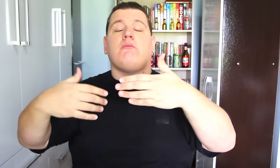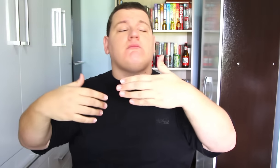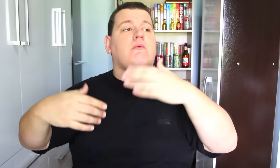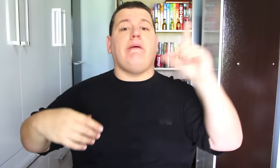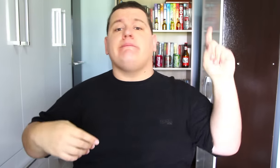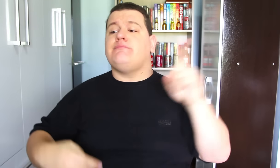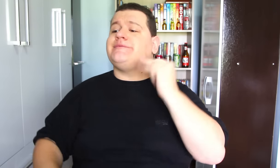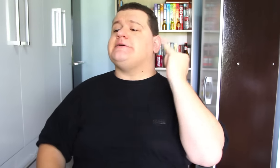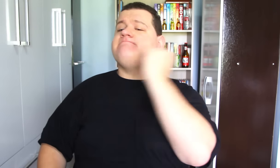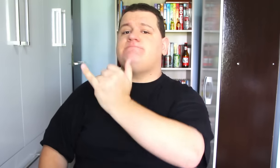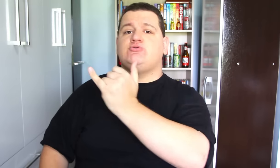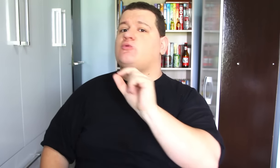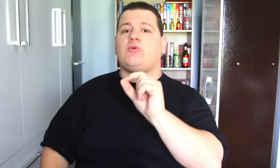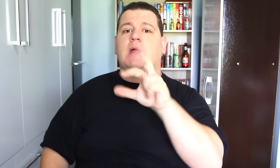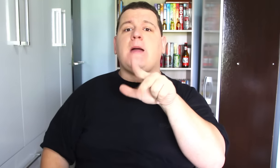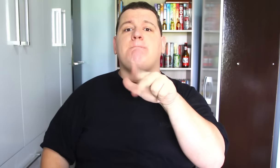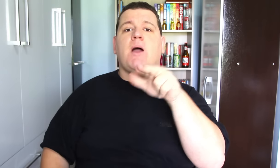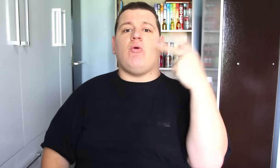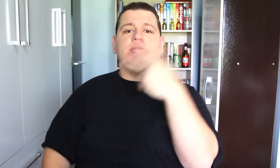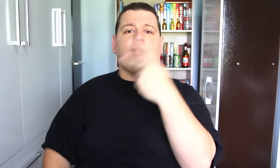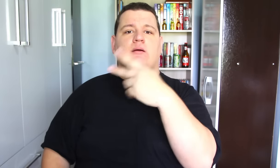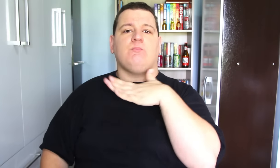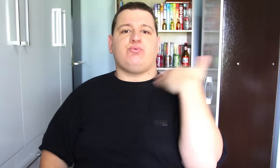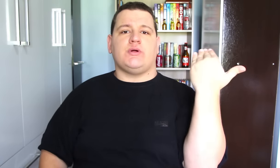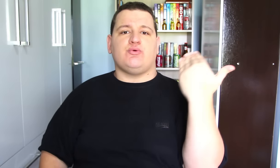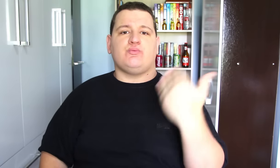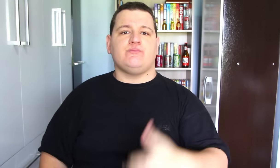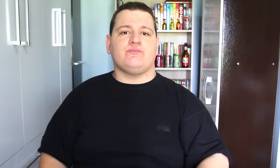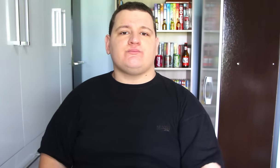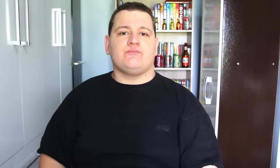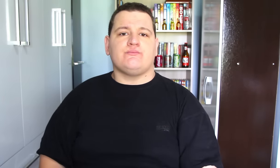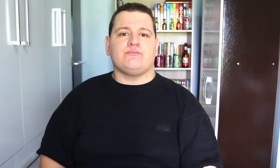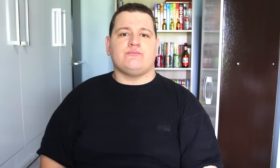e acabou de ser informado que seu irmão havia falecido.